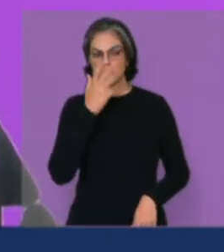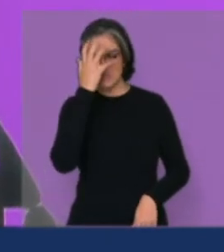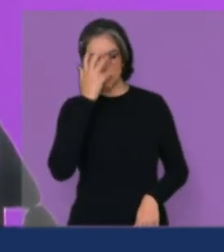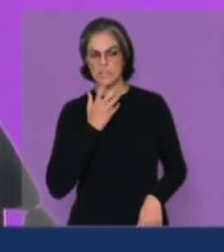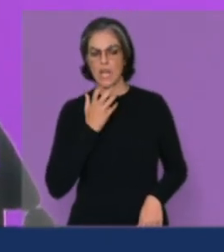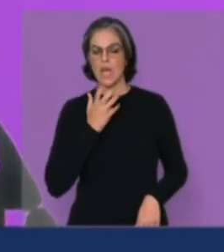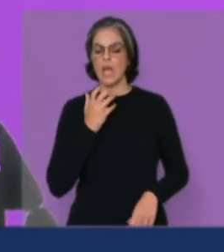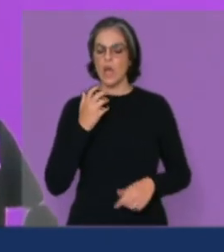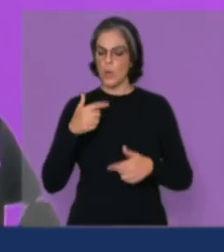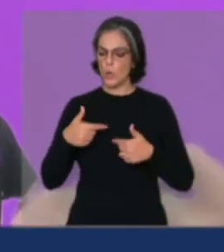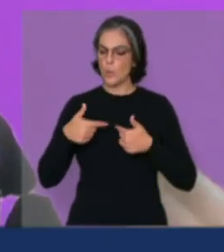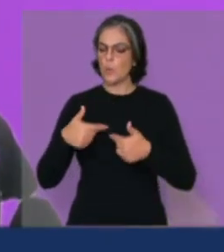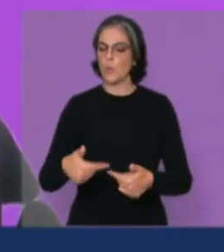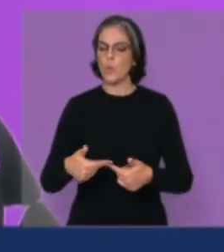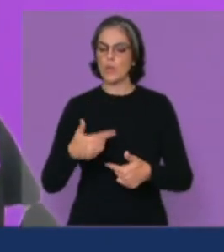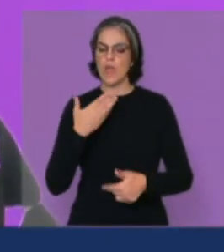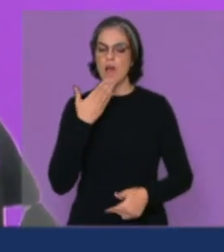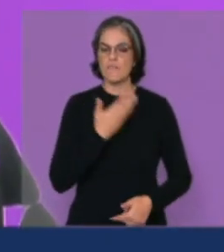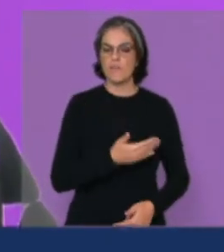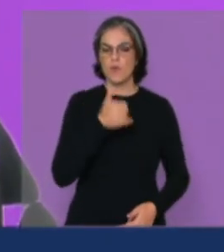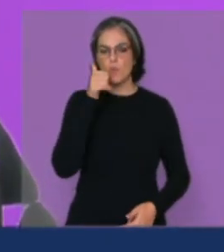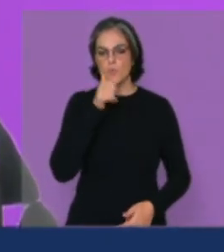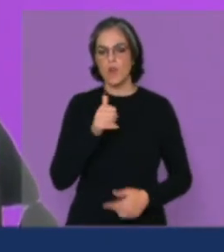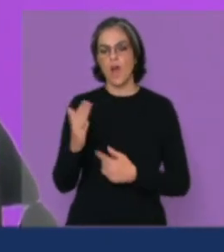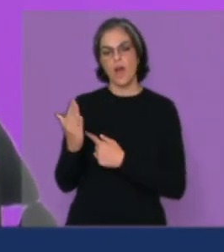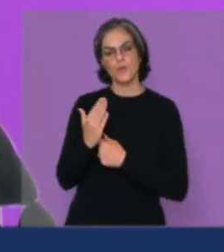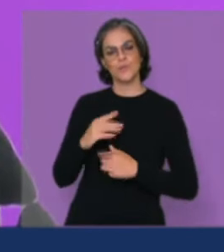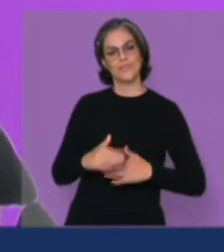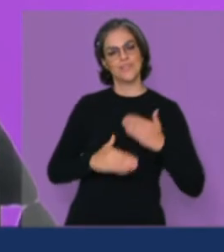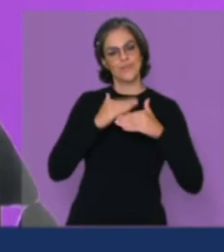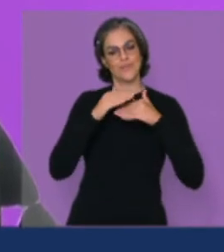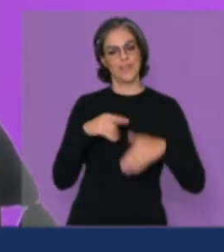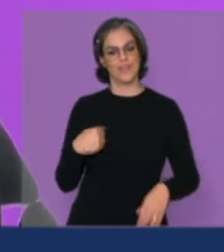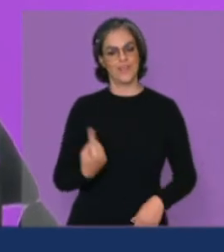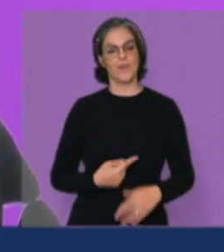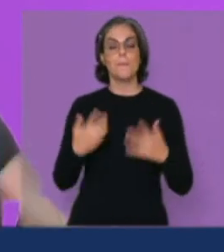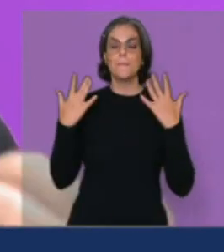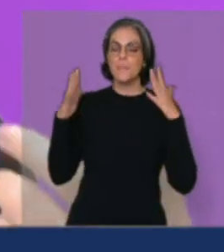AS BANDEIRAS FEMINISTAS NOS AJUDAM A CRESCER, PARABÉNS PARA NOSSAS ATLETAS, PARABÉNS A TODAS OS MULHERES E HOMENS,